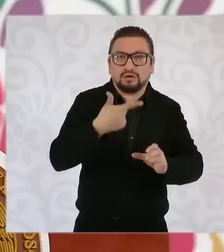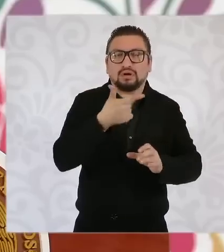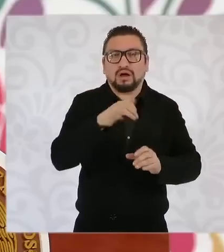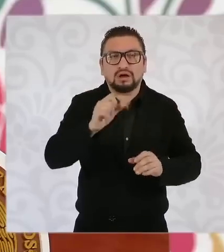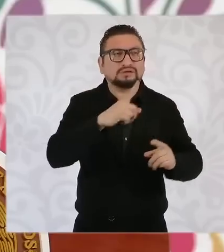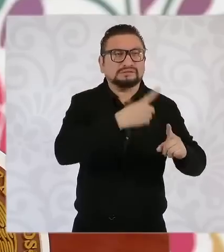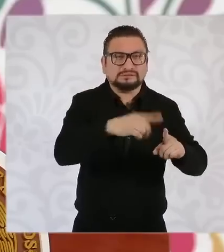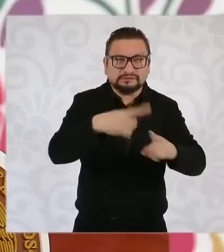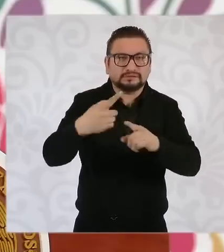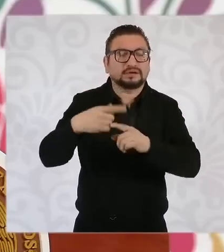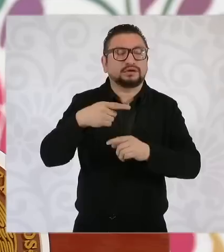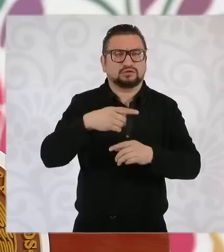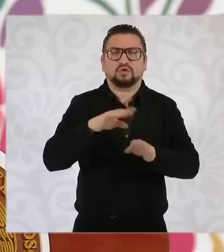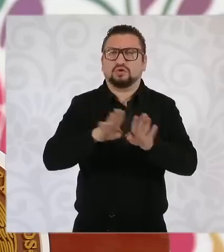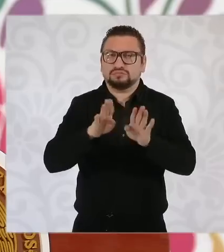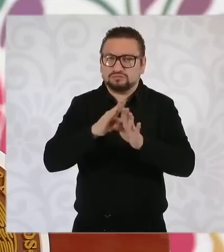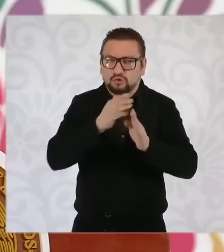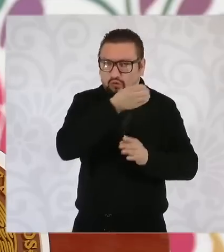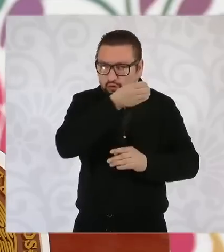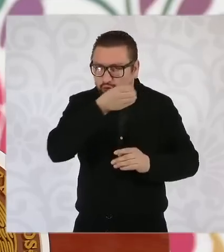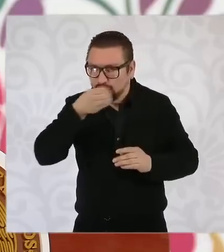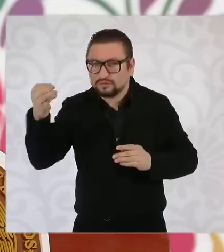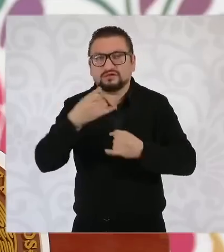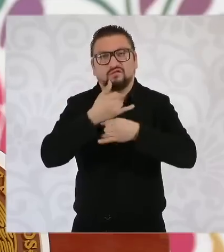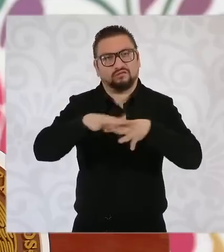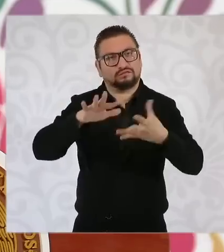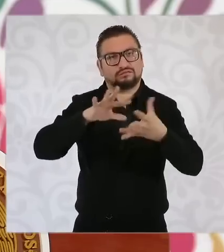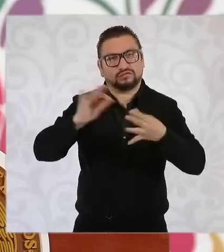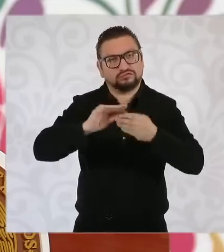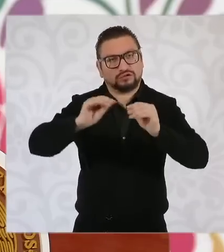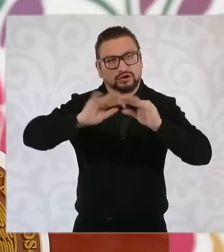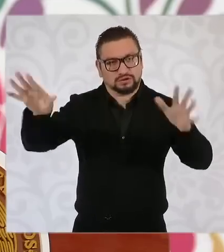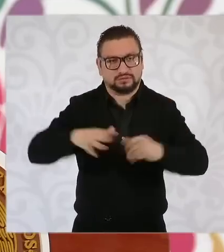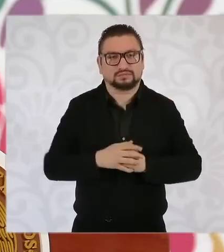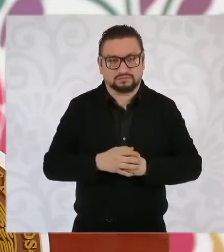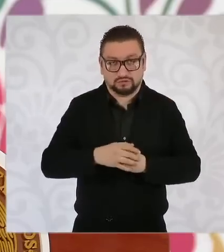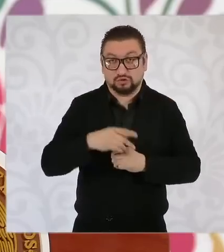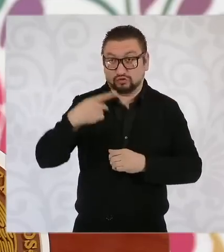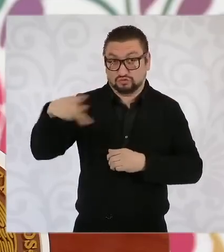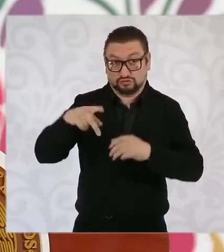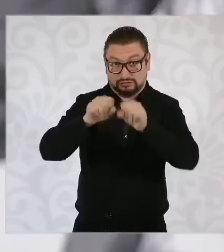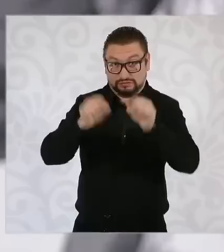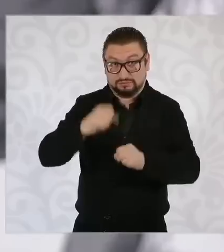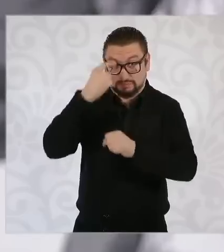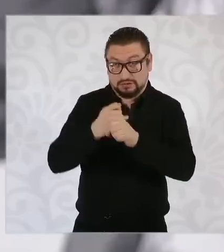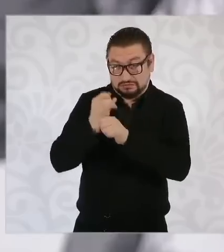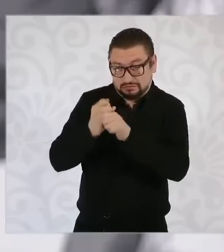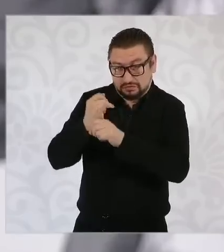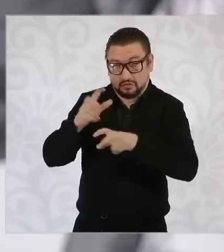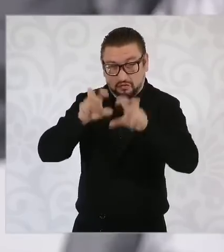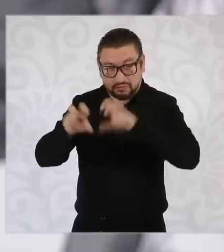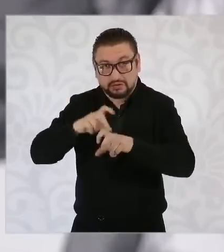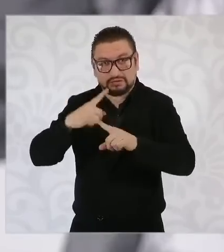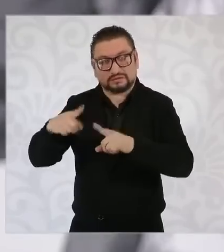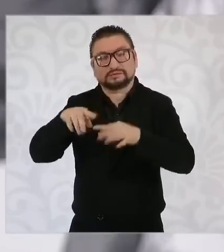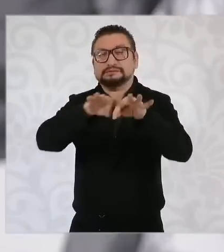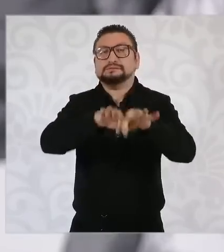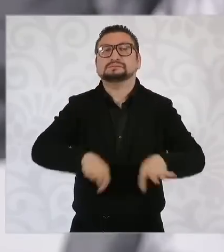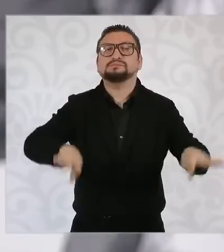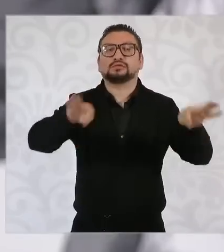los esquemas de inversión de para exploración y extracción es importante Resaltar que se suma a